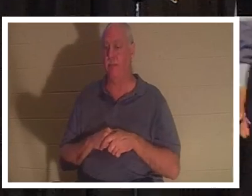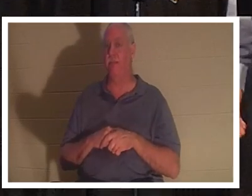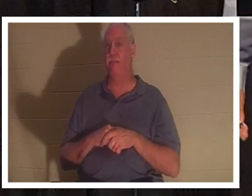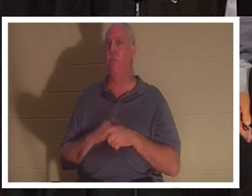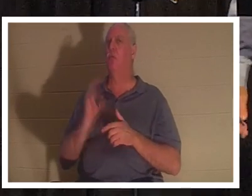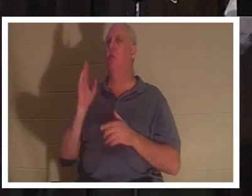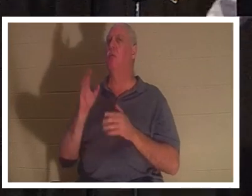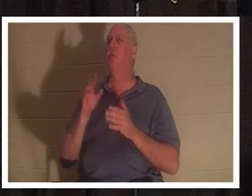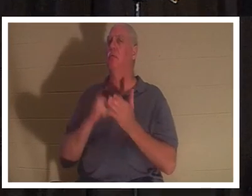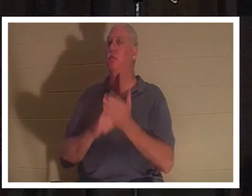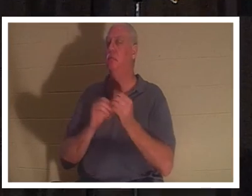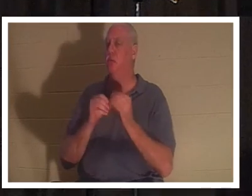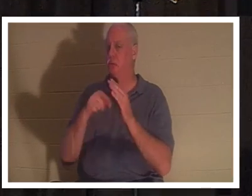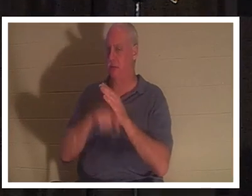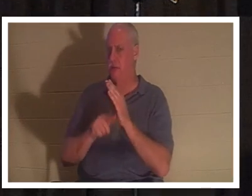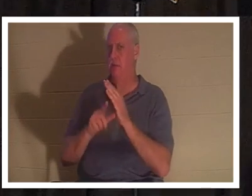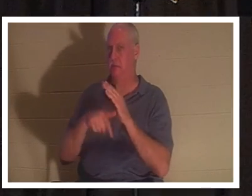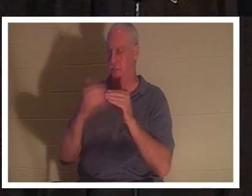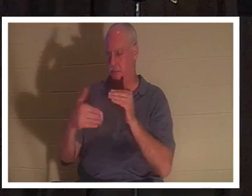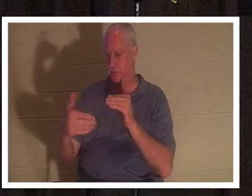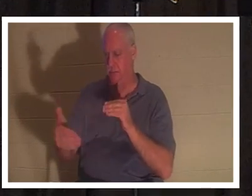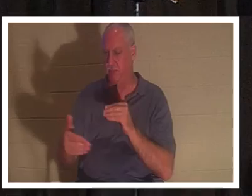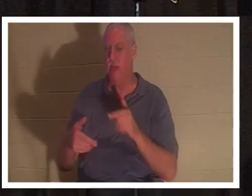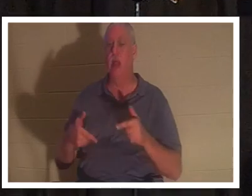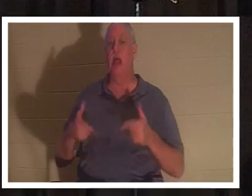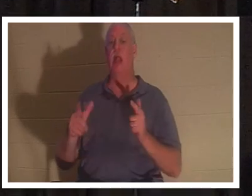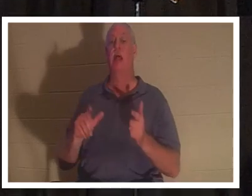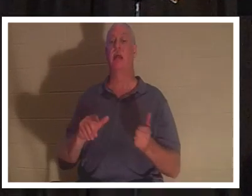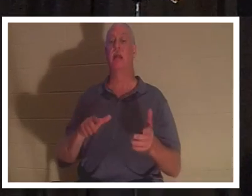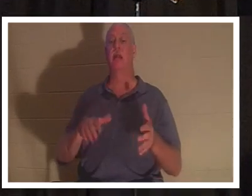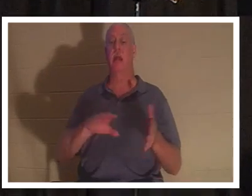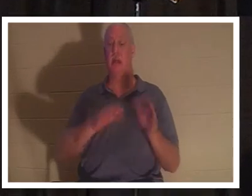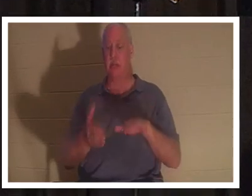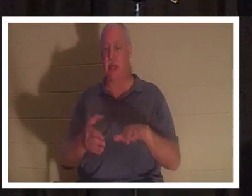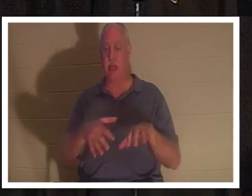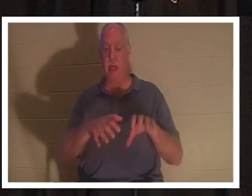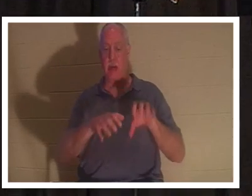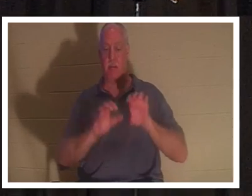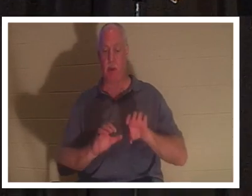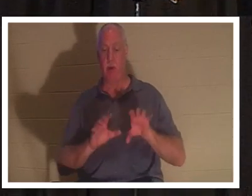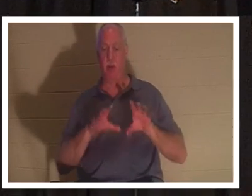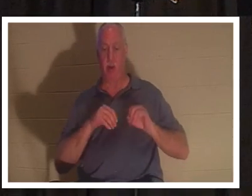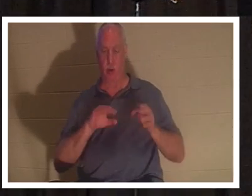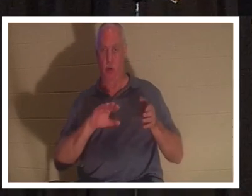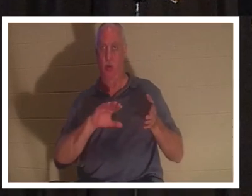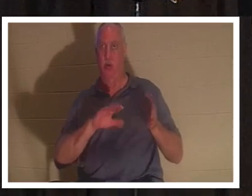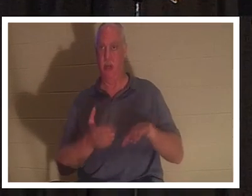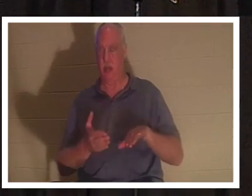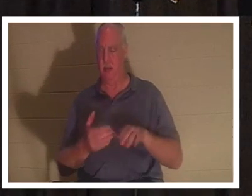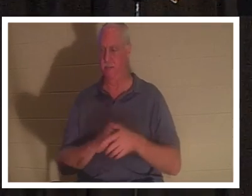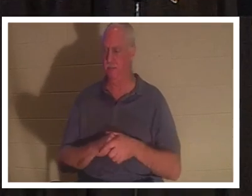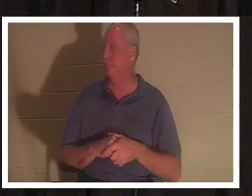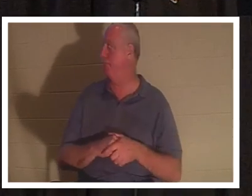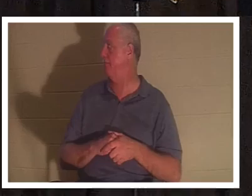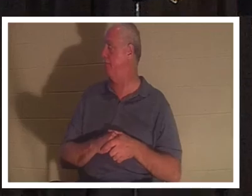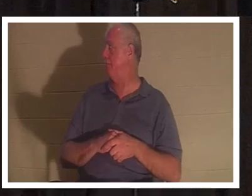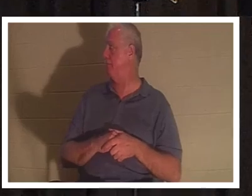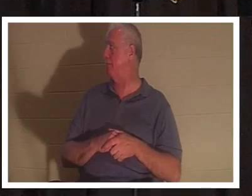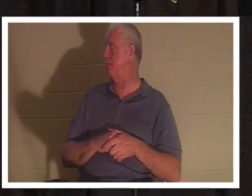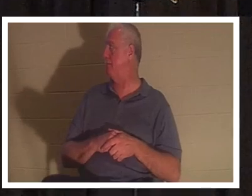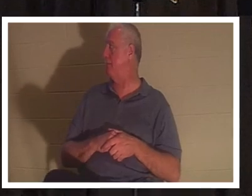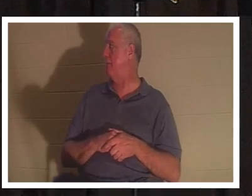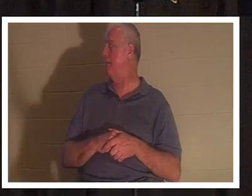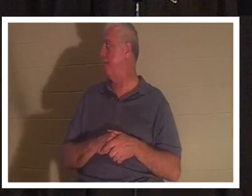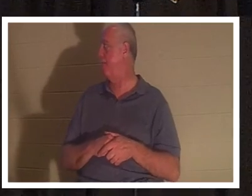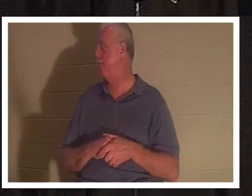au fur et à mesure. Laissez les morts enterrer leurs propres morts. J'ai une Honda CRV,